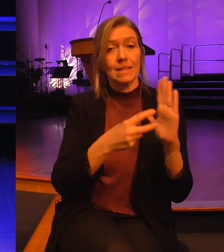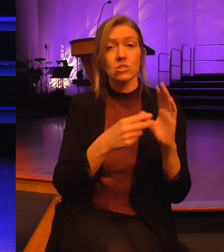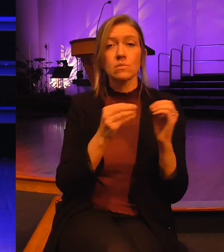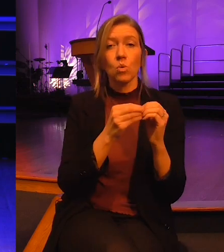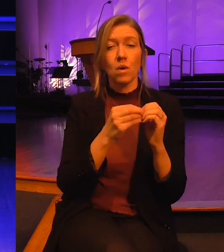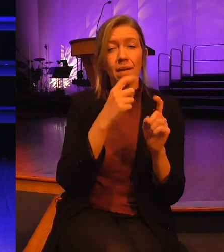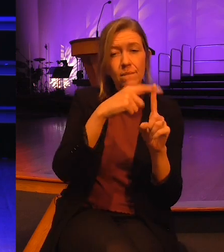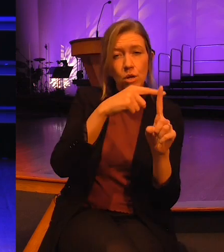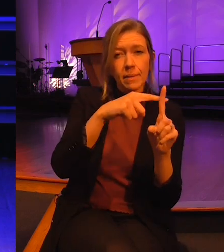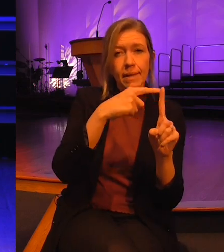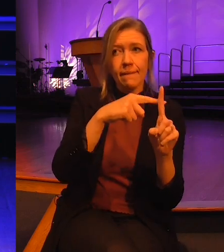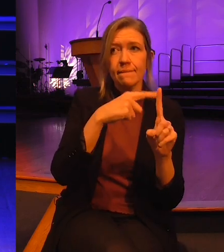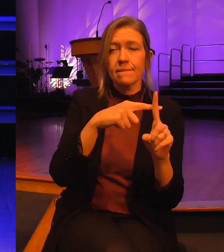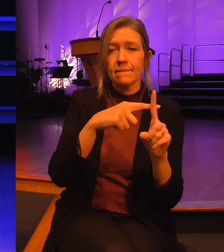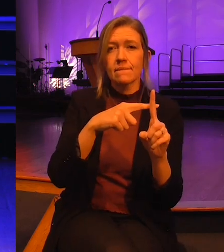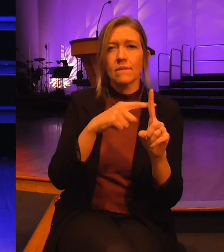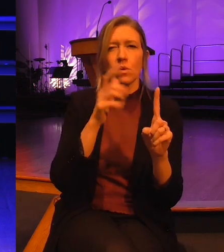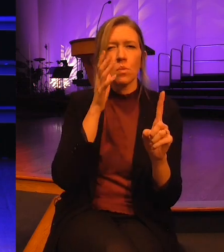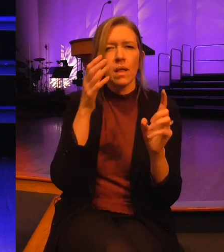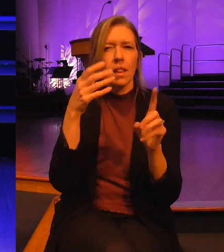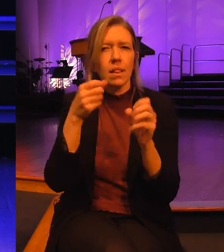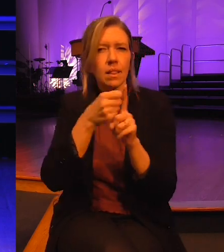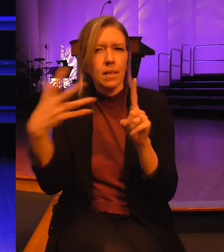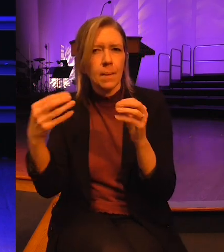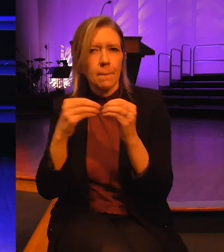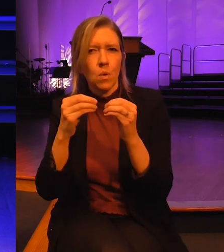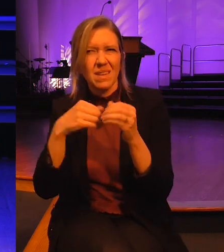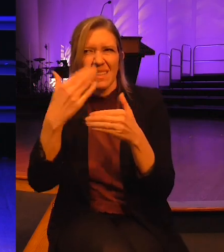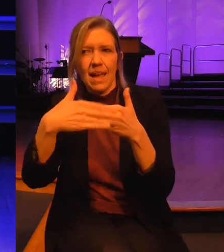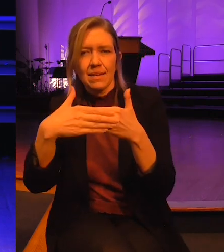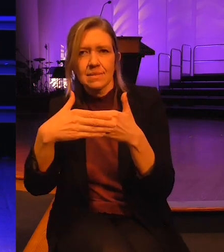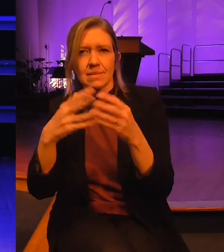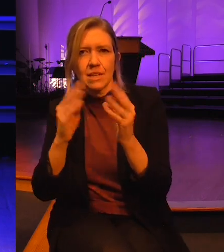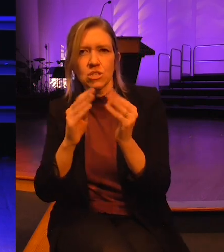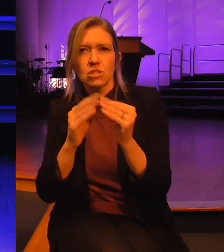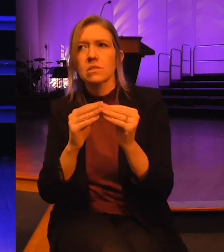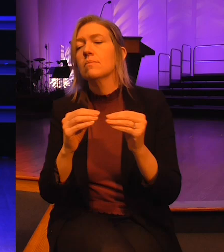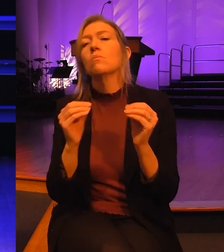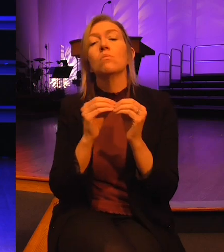Las intenciones y las cosas que podrían suceder podrían ser incluso más grandiosas de lo que has articulado